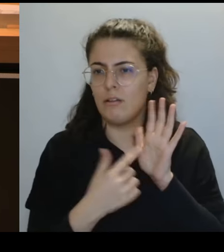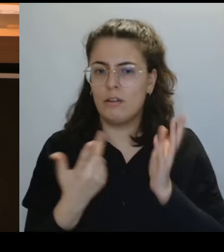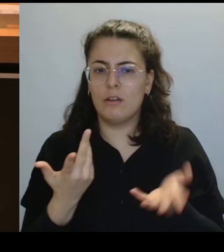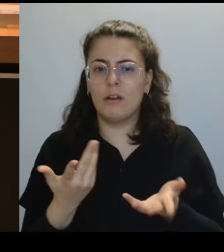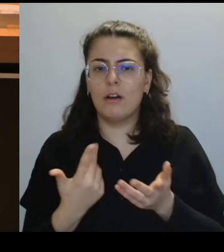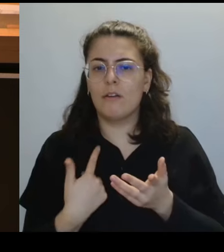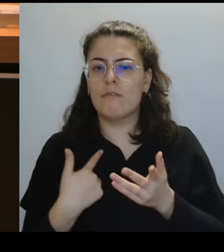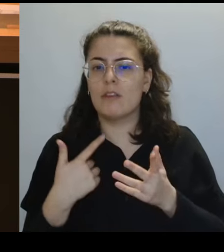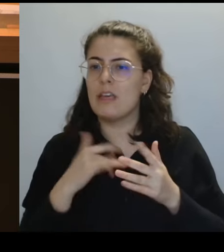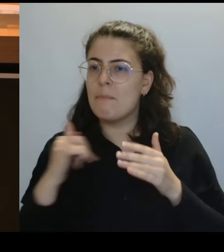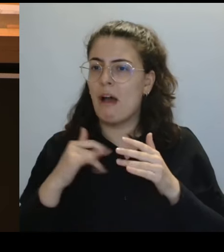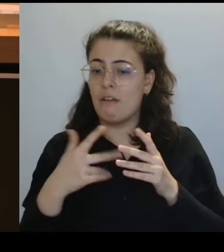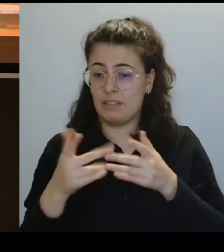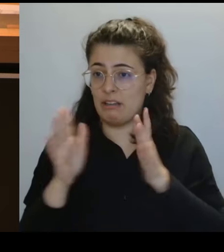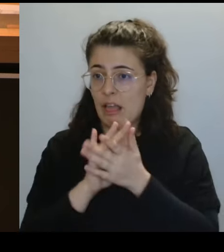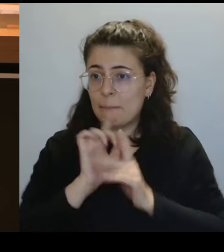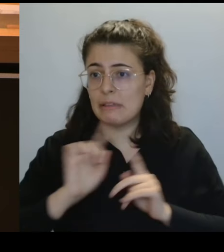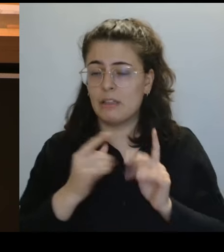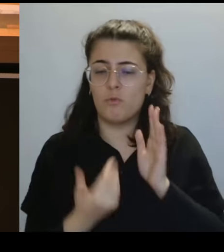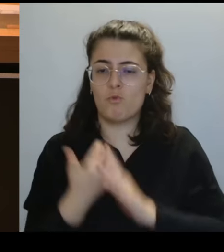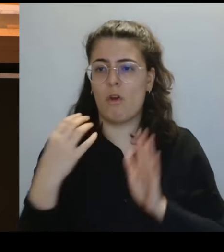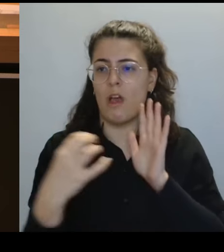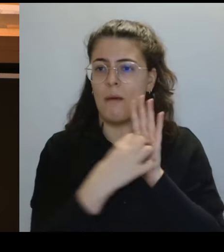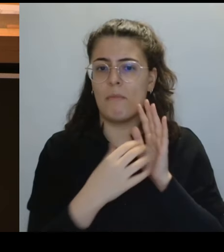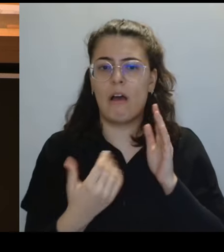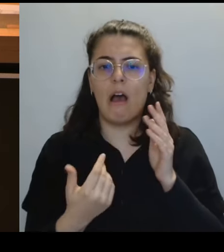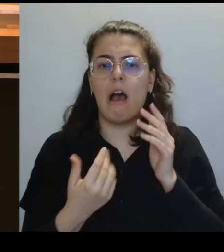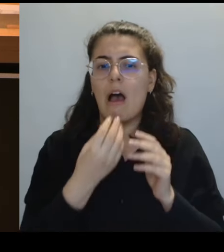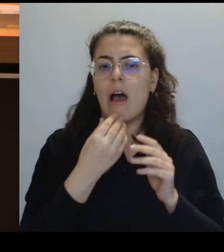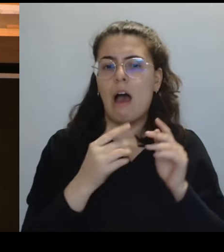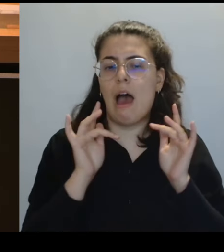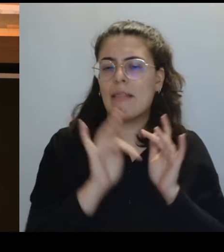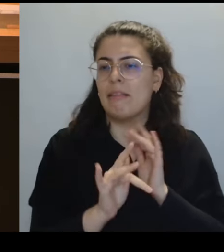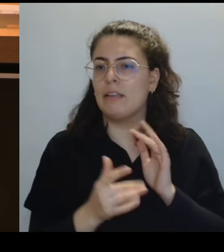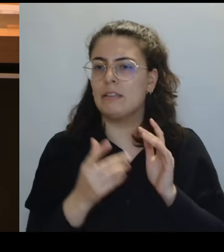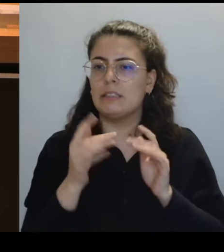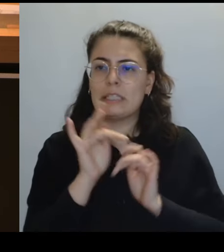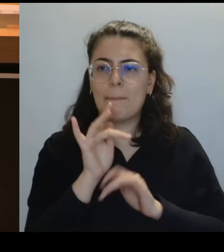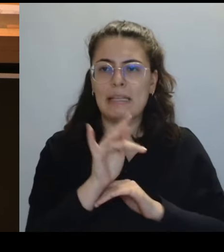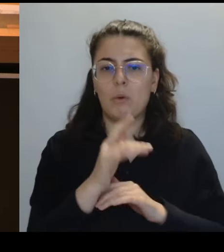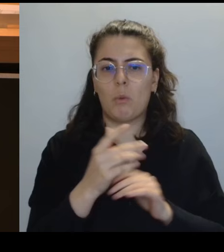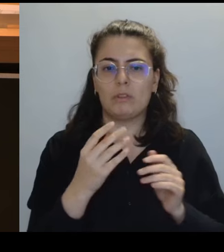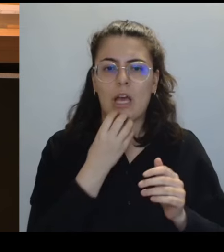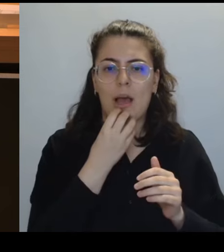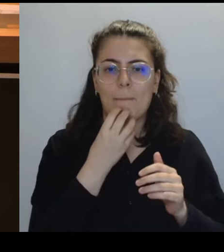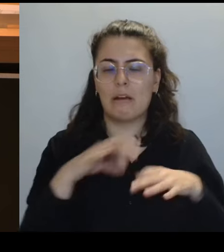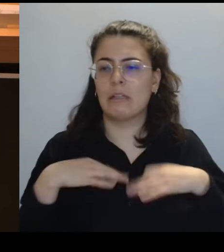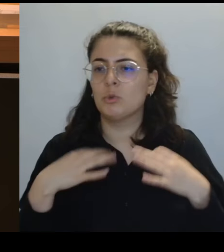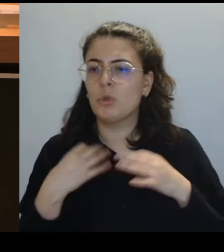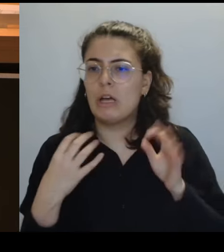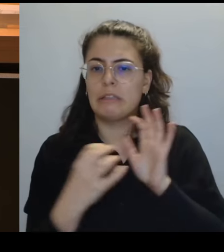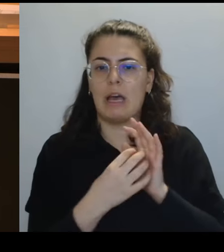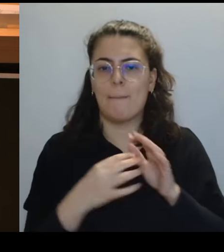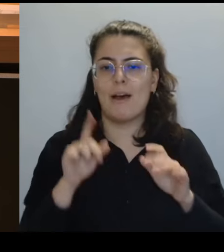Antidiskriminierungsapp, Notrufapp, Gesundheitsapp, Coronaapp, Frauenschutzapp, Sozialticketapp. Das ist Blödsinn.